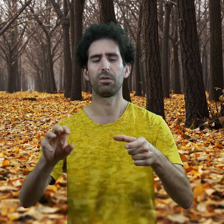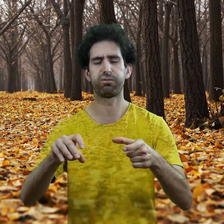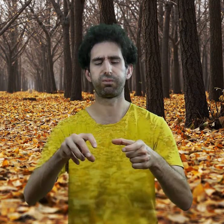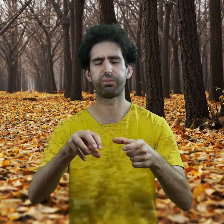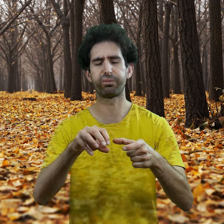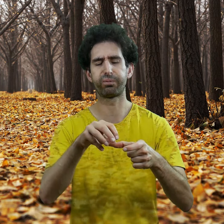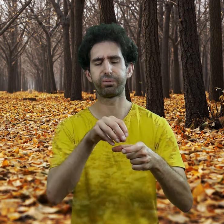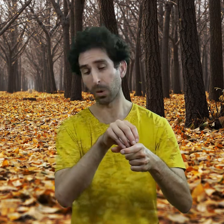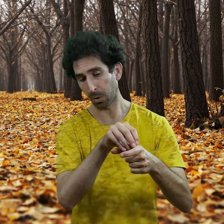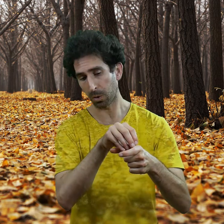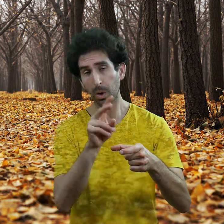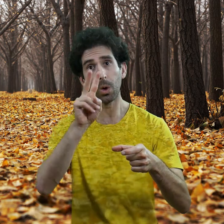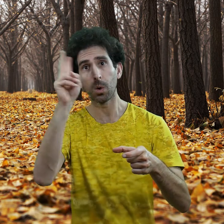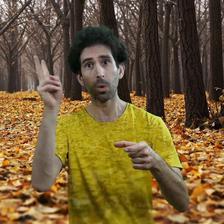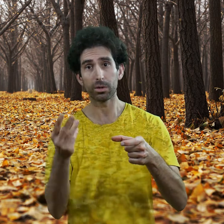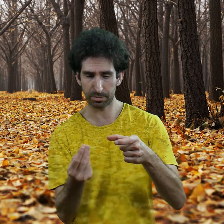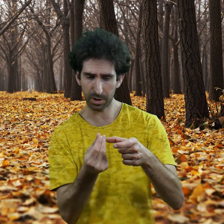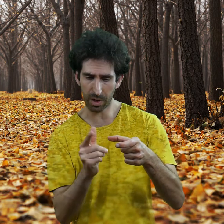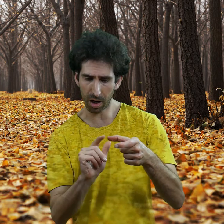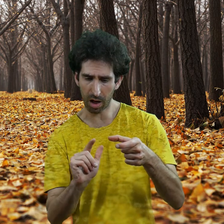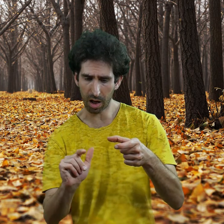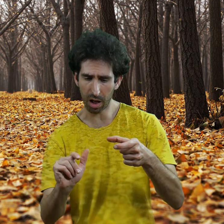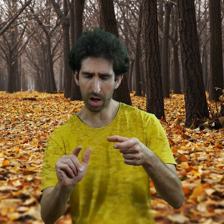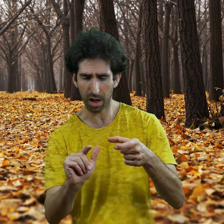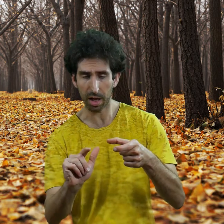Les autres pigments apparaissent alors :